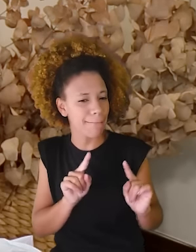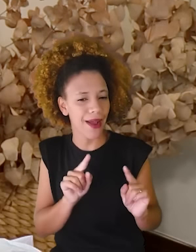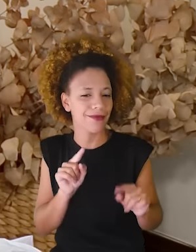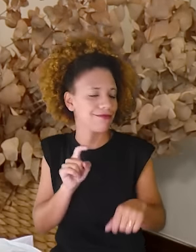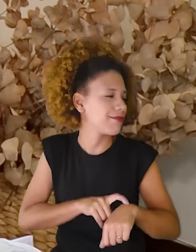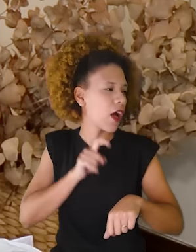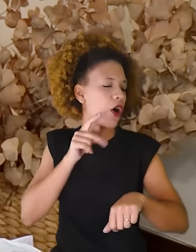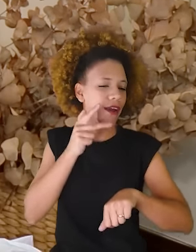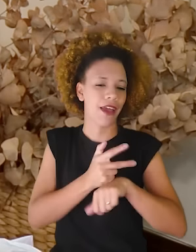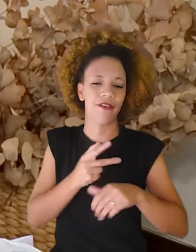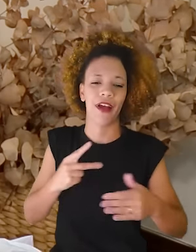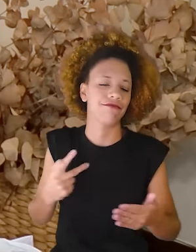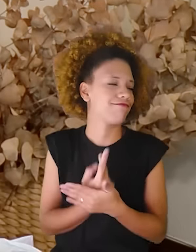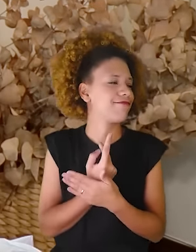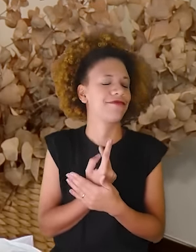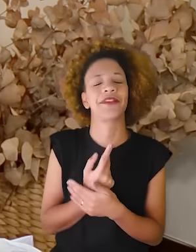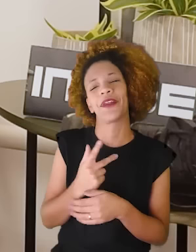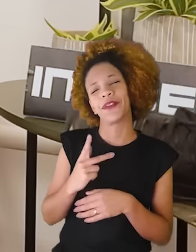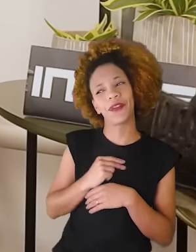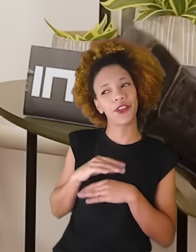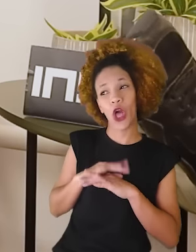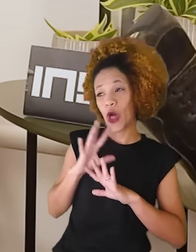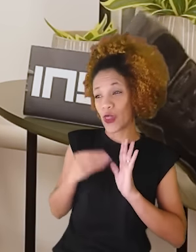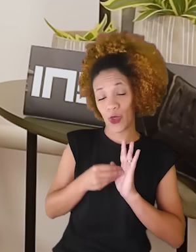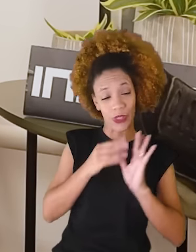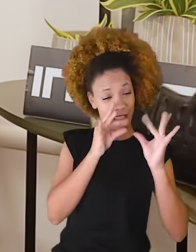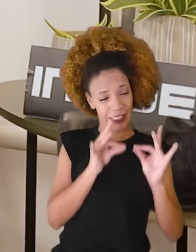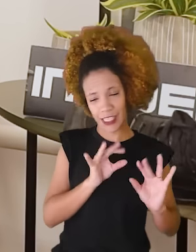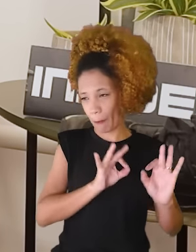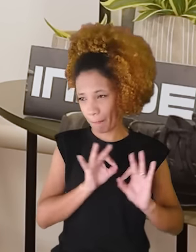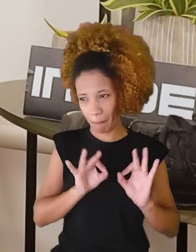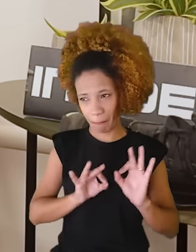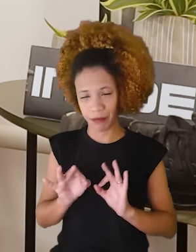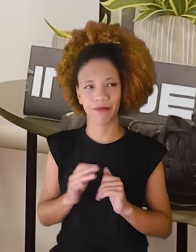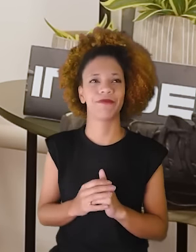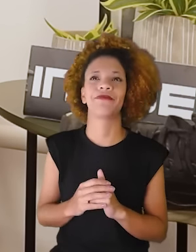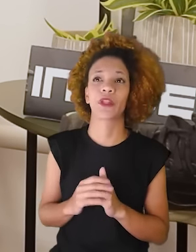e chegou na hora ele [ __ ] cara todas vez que eu fiz a Mega produção eu fazia eu aí eu combino com